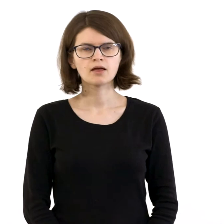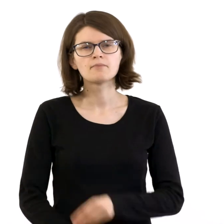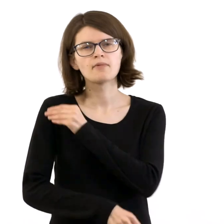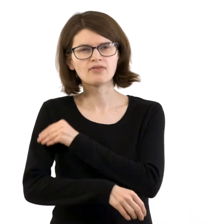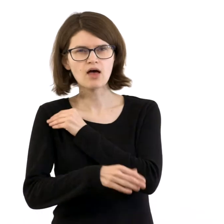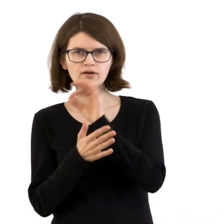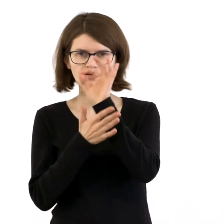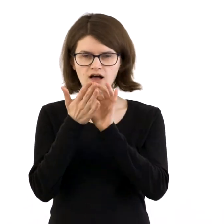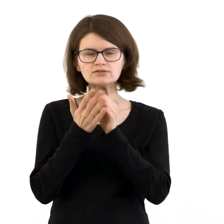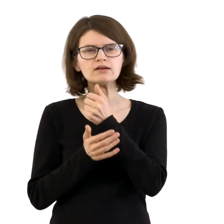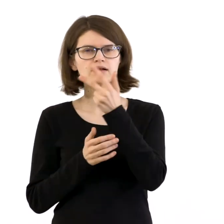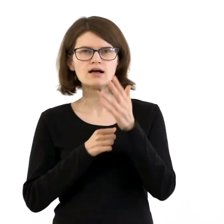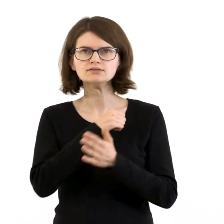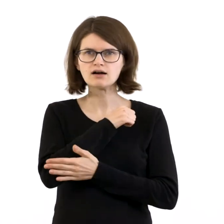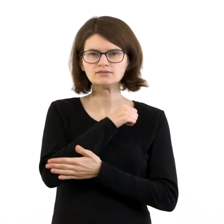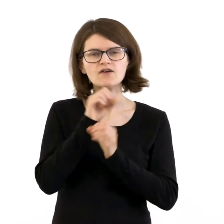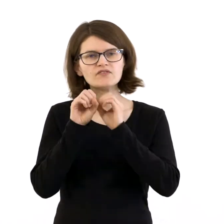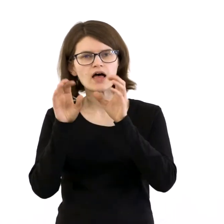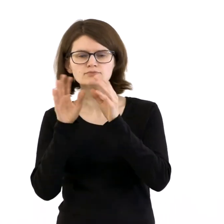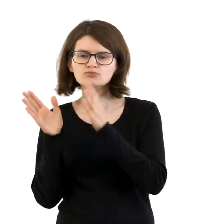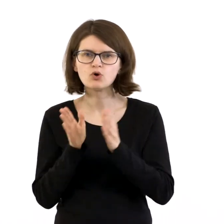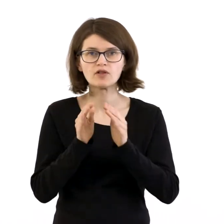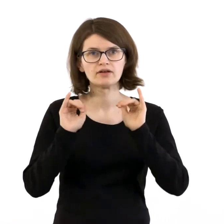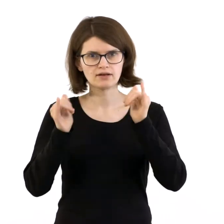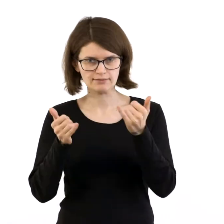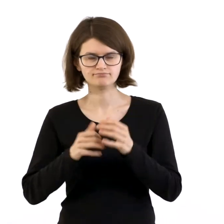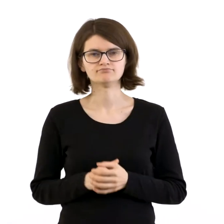4. Kilka zasad dotyczących przygotowywania materiałów graficznych.